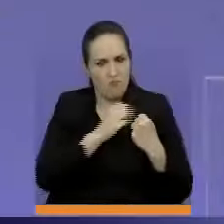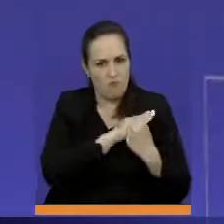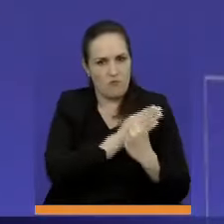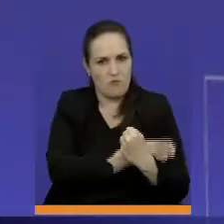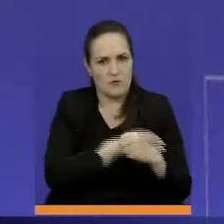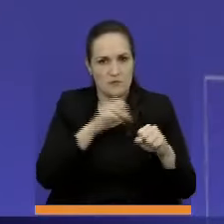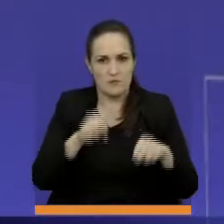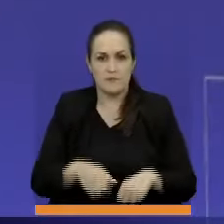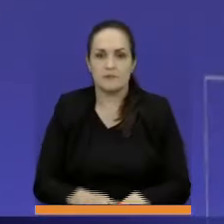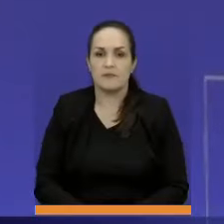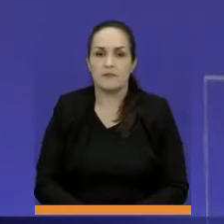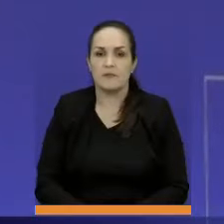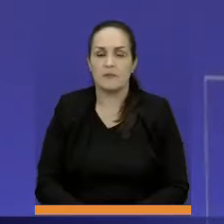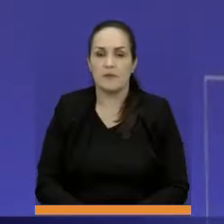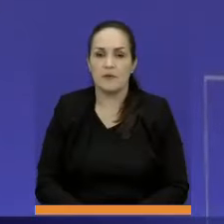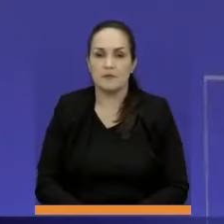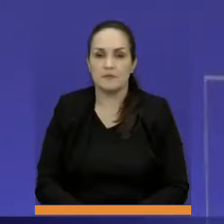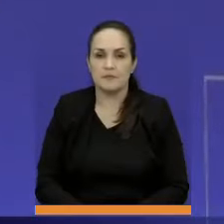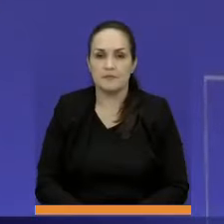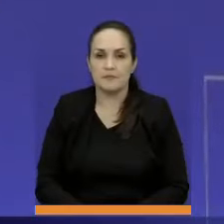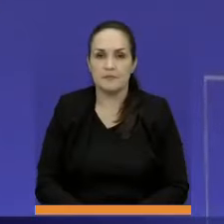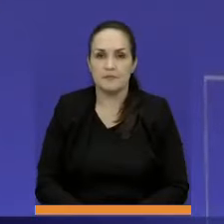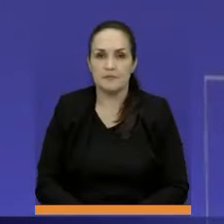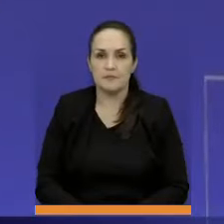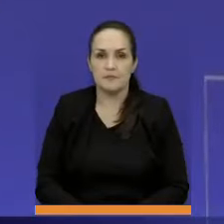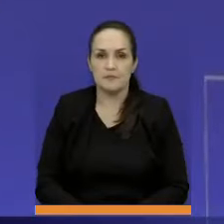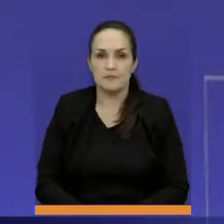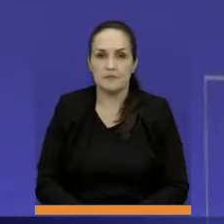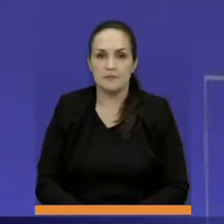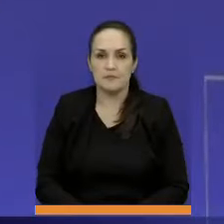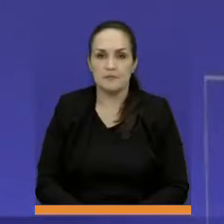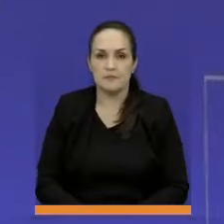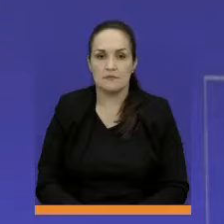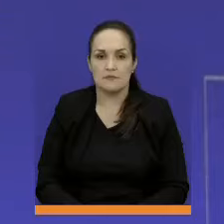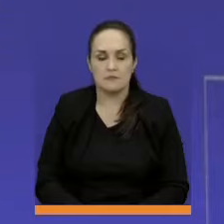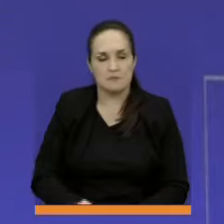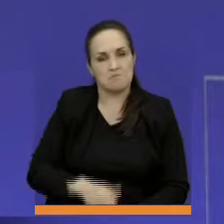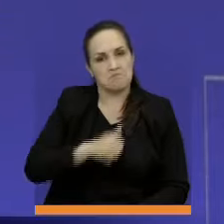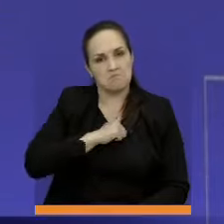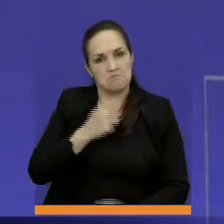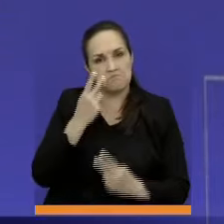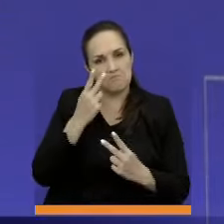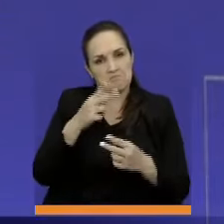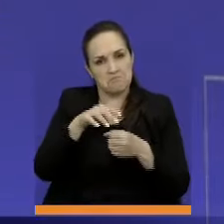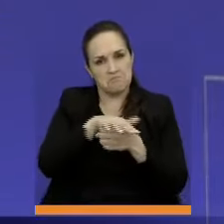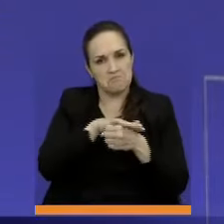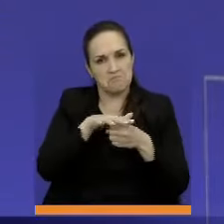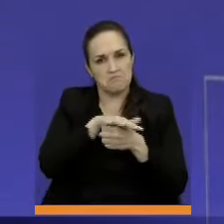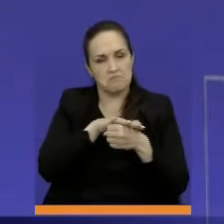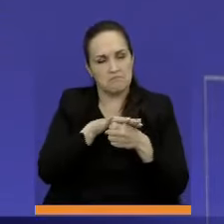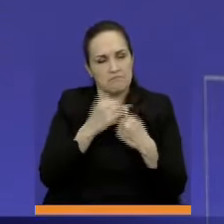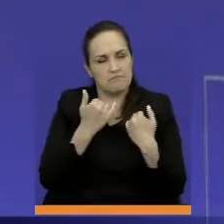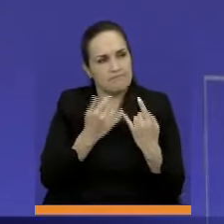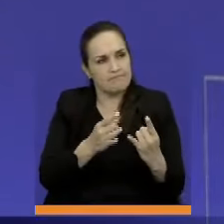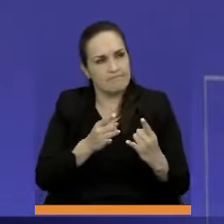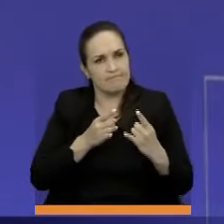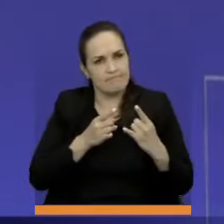ELECCIONES ESTADOUNIDENSES, O QUEREMOS ESCRIBIR NUESTRA PROPIA HISTORIA. CREO QUE TENEMOS LA FUERZA